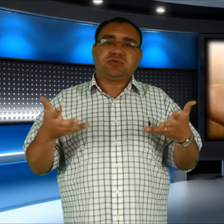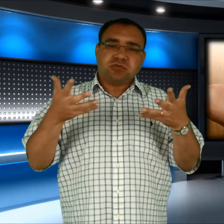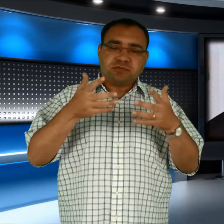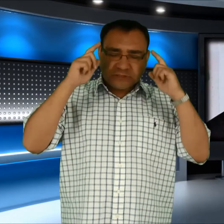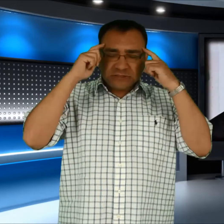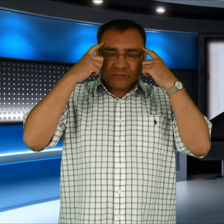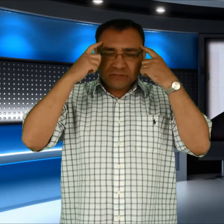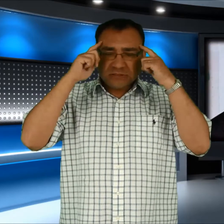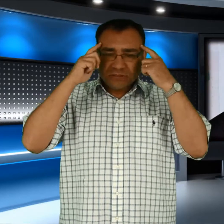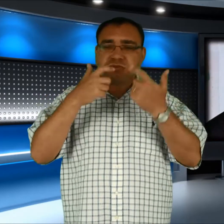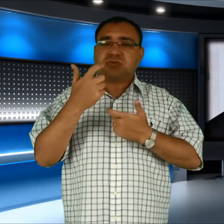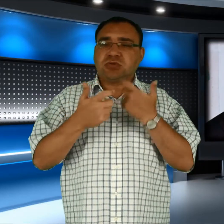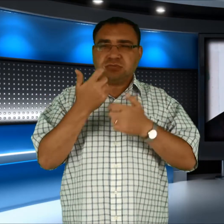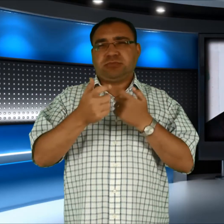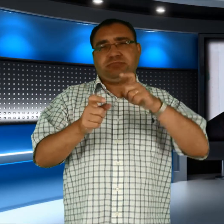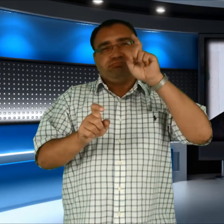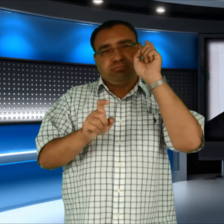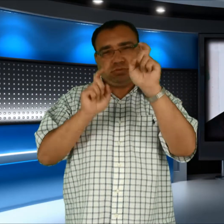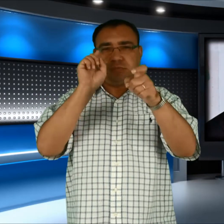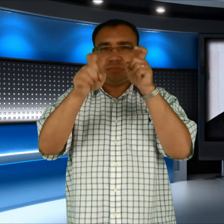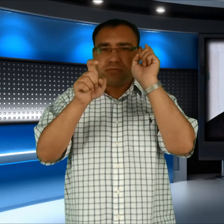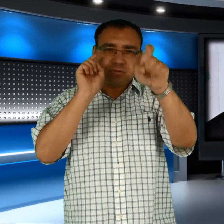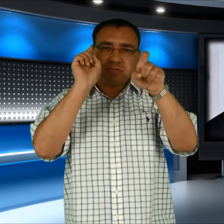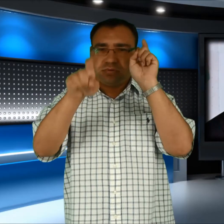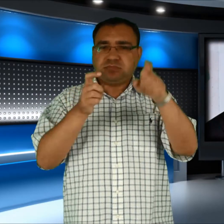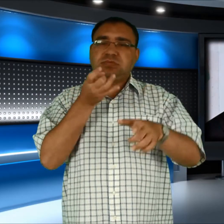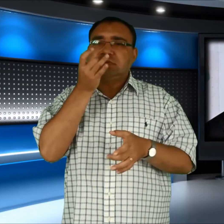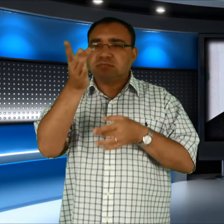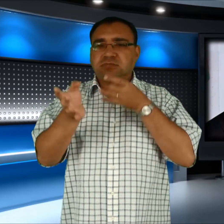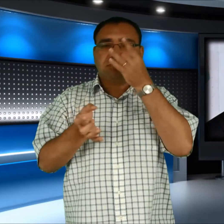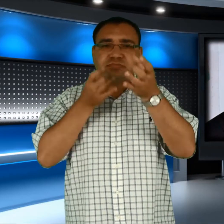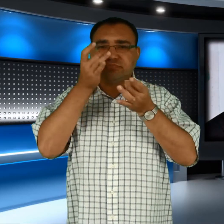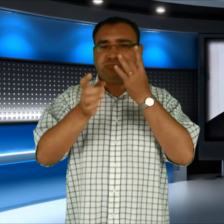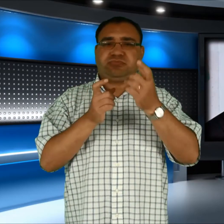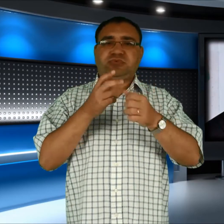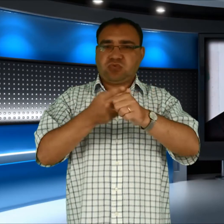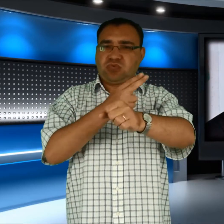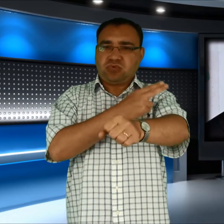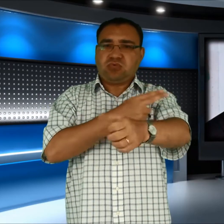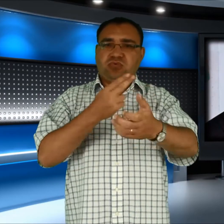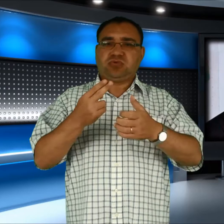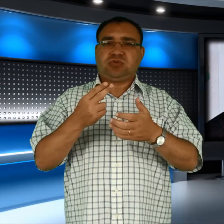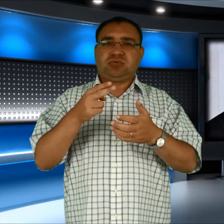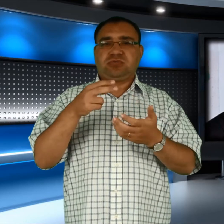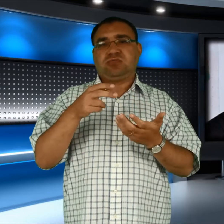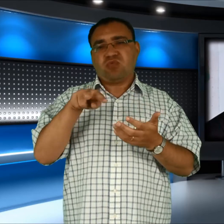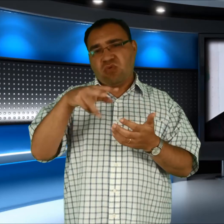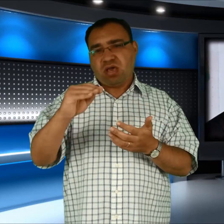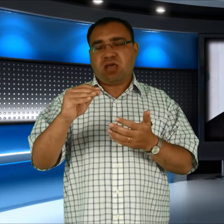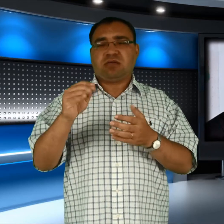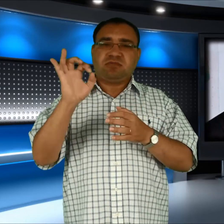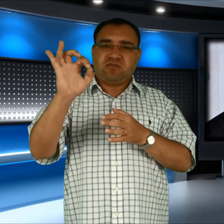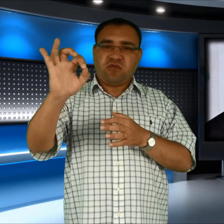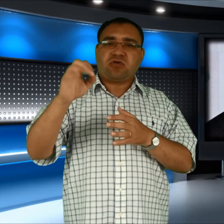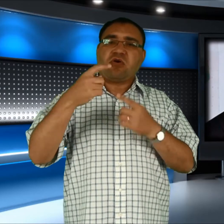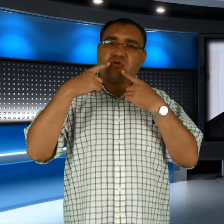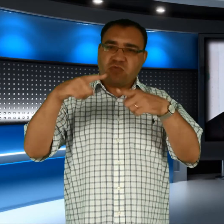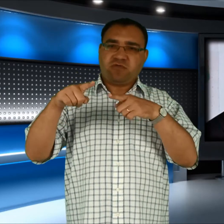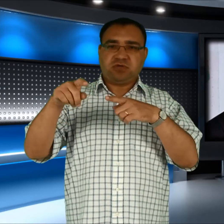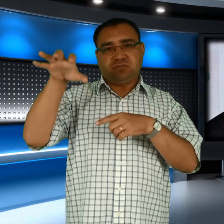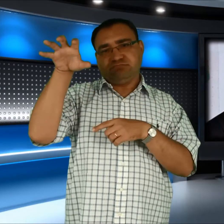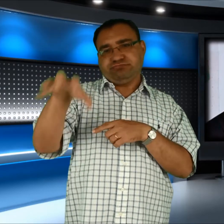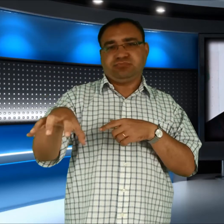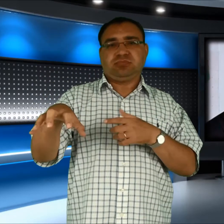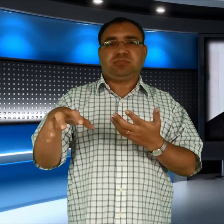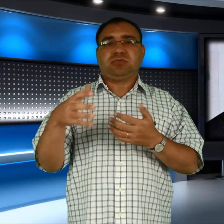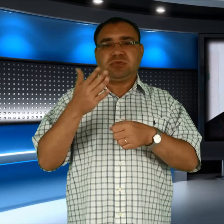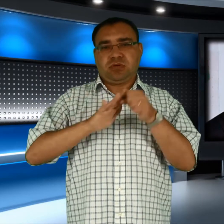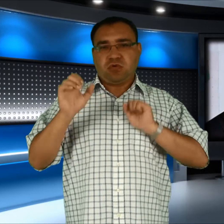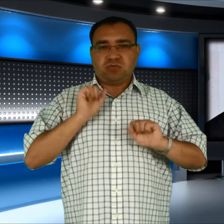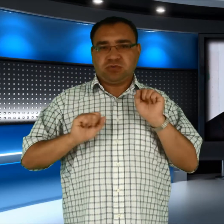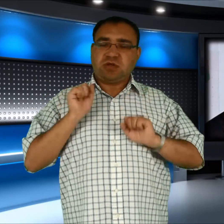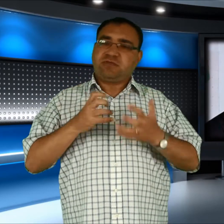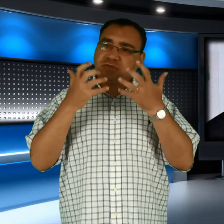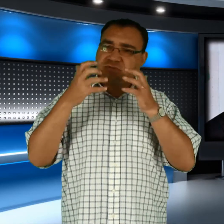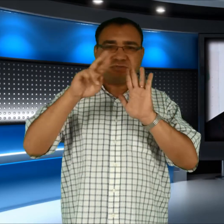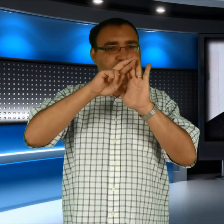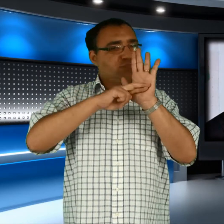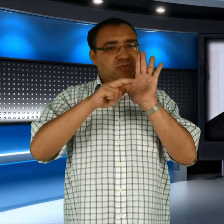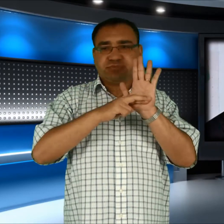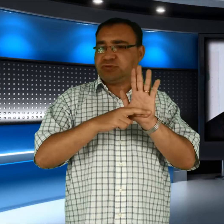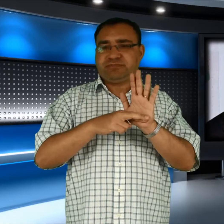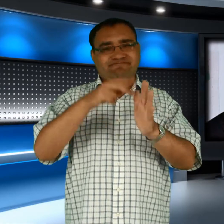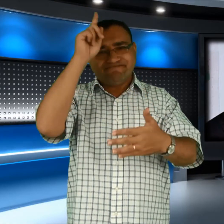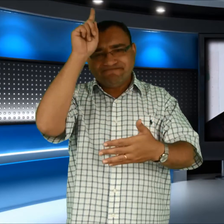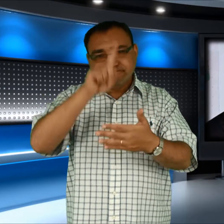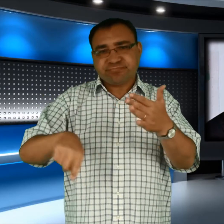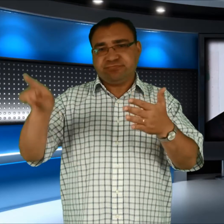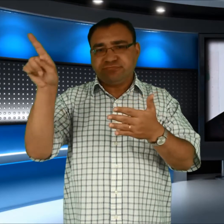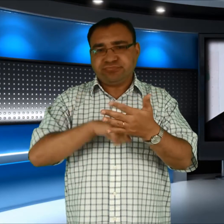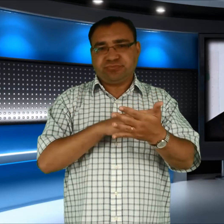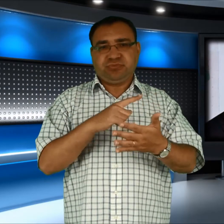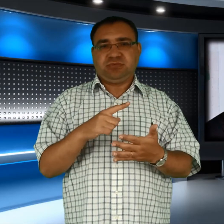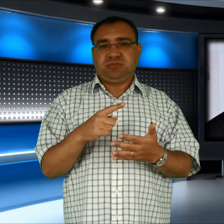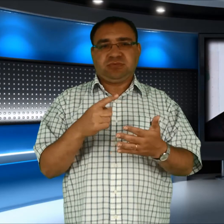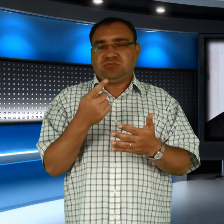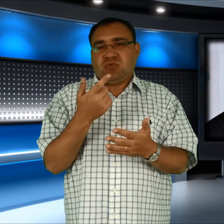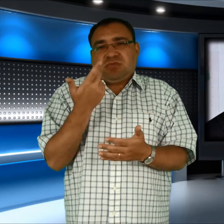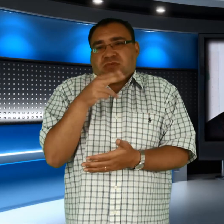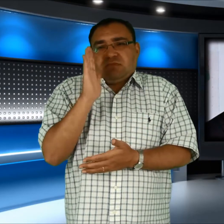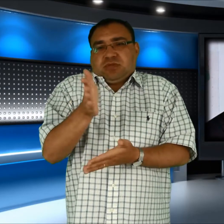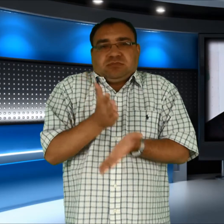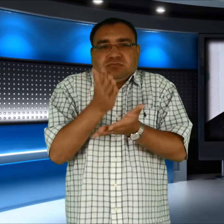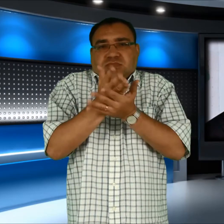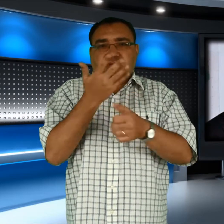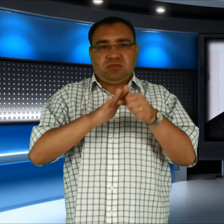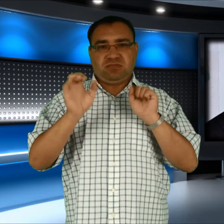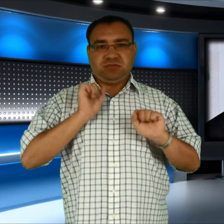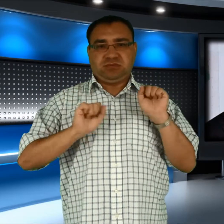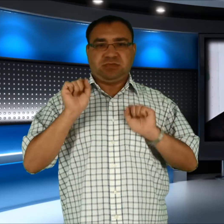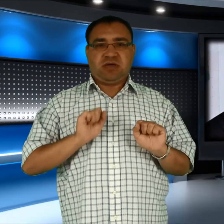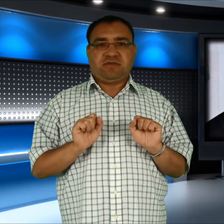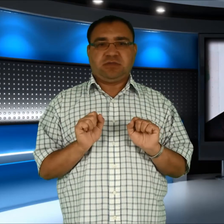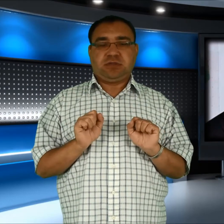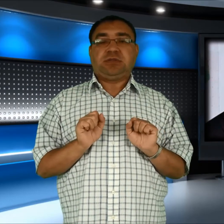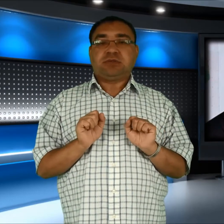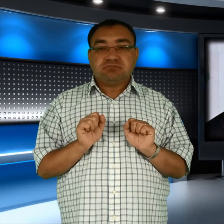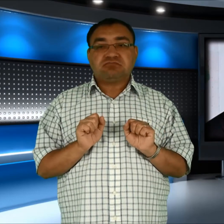Rząd, europosłowie organizacje działające na rzecz niepełnosprawnych złożyły skargi i zastrzeżenia co do planów UE